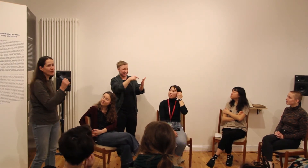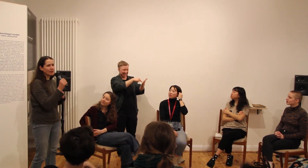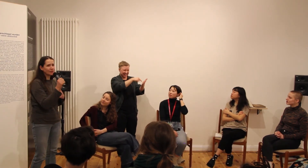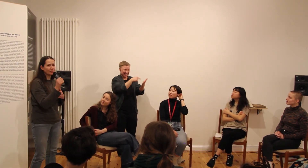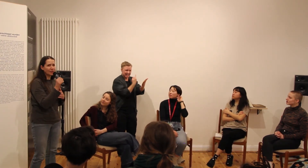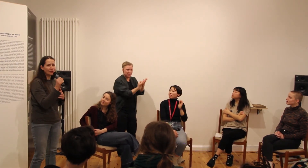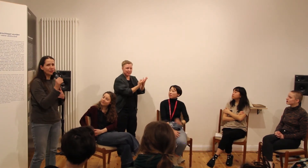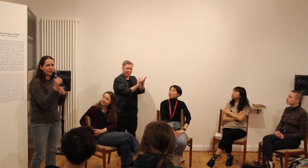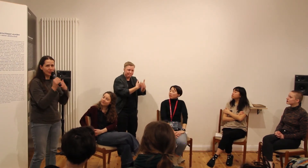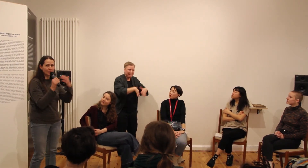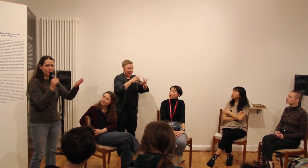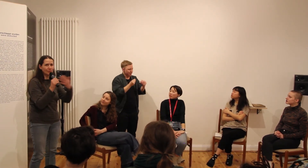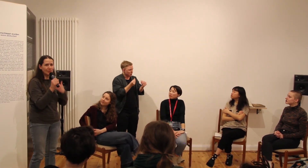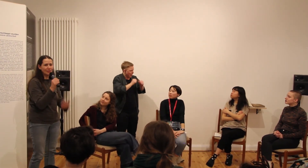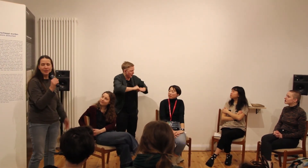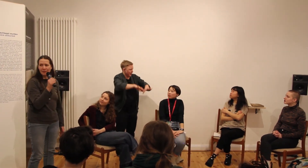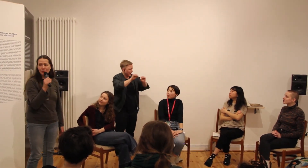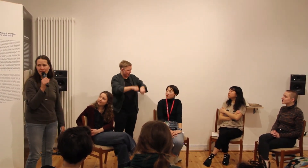die sich unterhalten können und auch so noch nie zutun hatten.